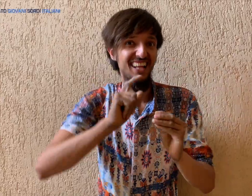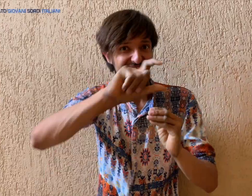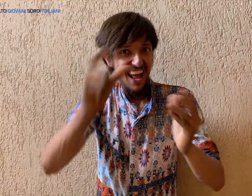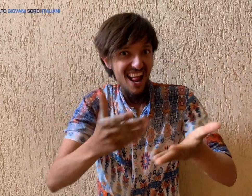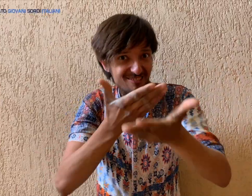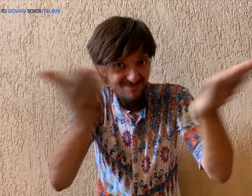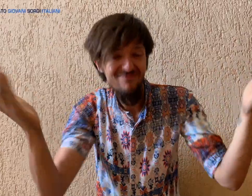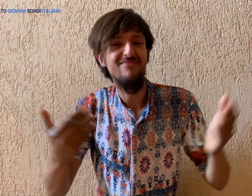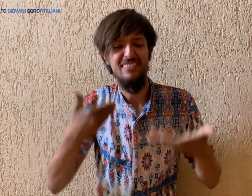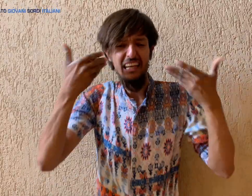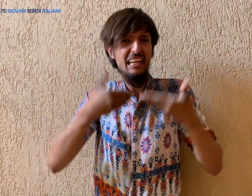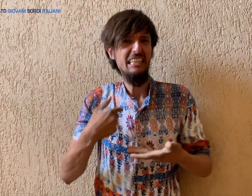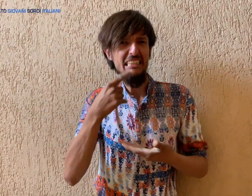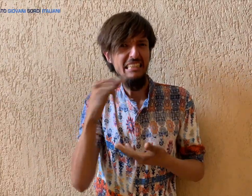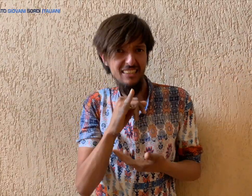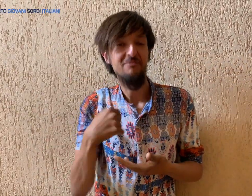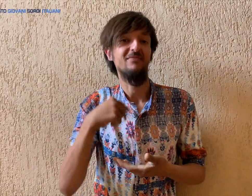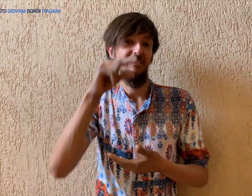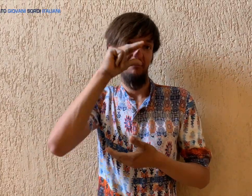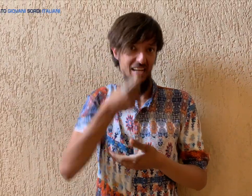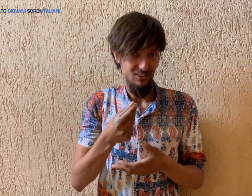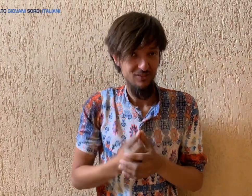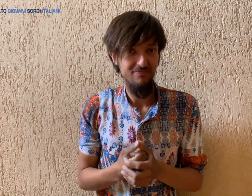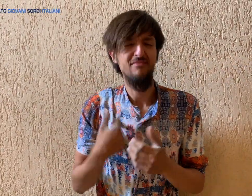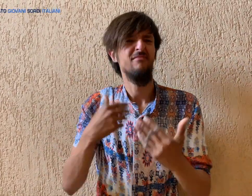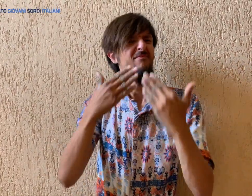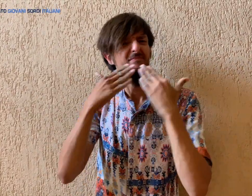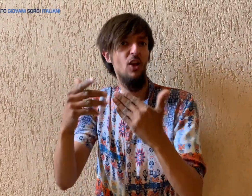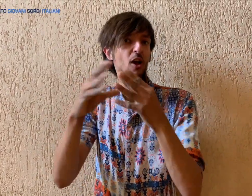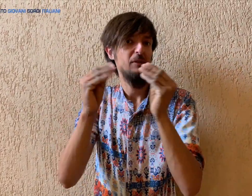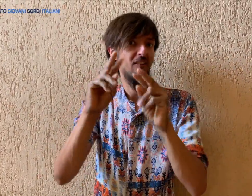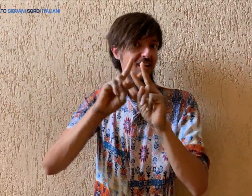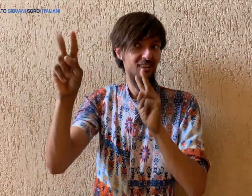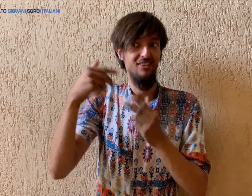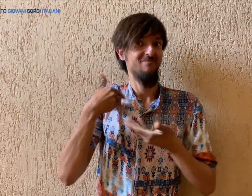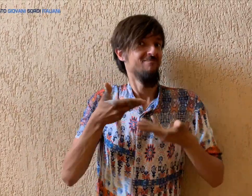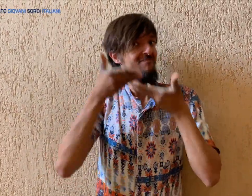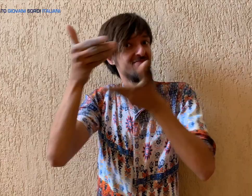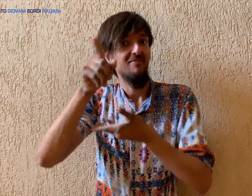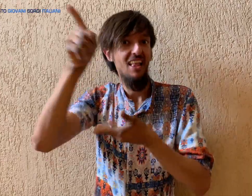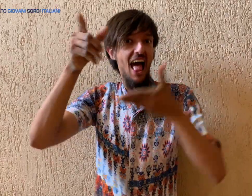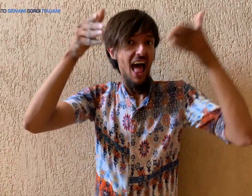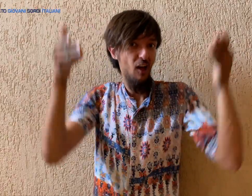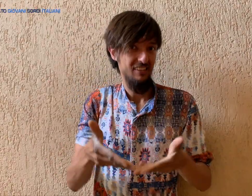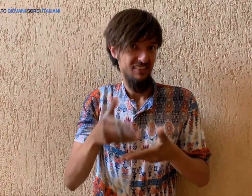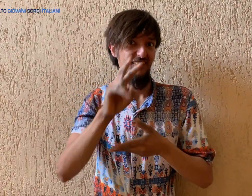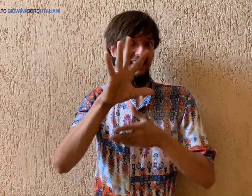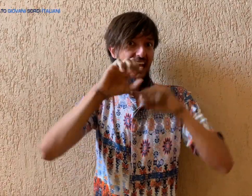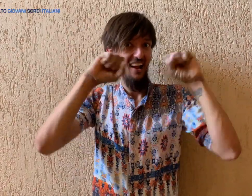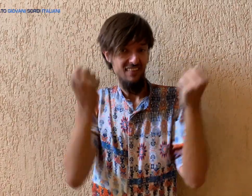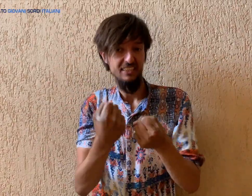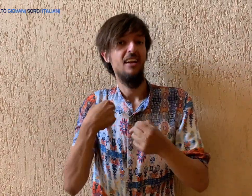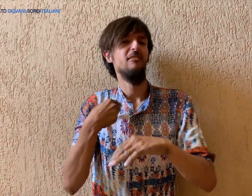Ciao giovani sordi d’Italia, il mio nome è Biagio Passarelli. Devo ringraziare il CGSI per avermi invitato ad Aosta per il 25 anniversario,